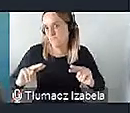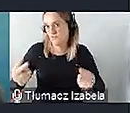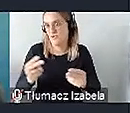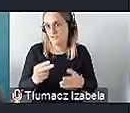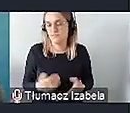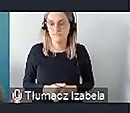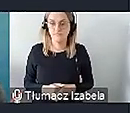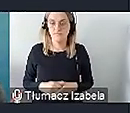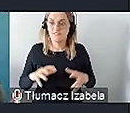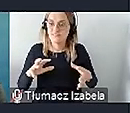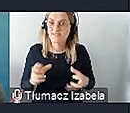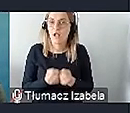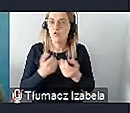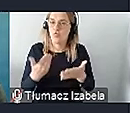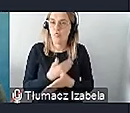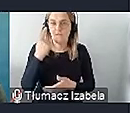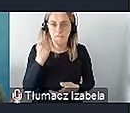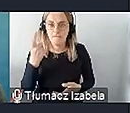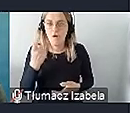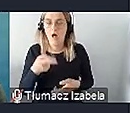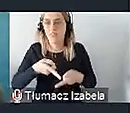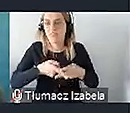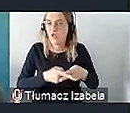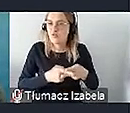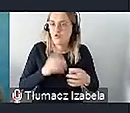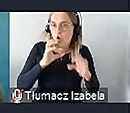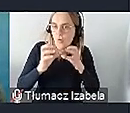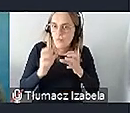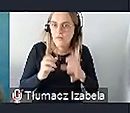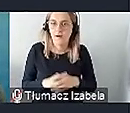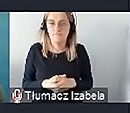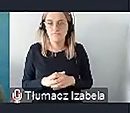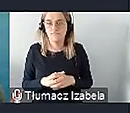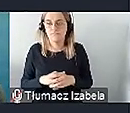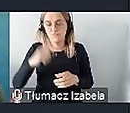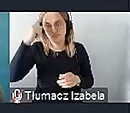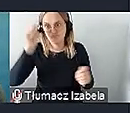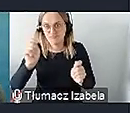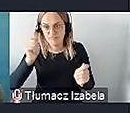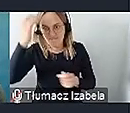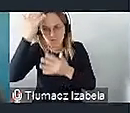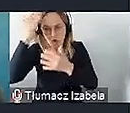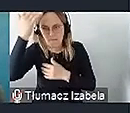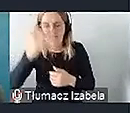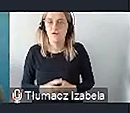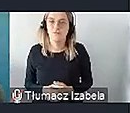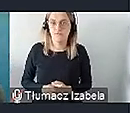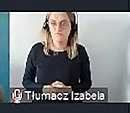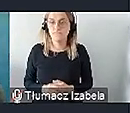"Znalezienie nowych pomysłów, narzędzi do komunikacji". "Rozbudzenie wyobraźni". Uhm.